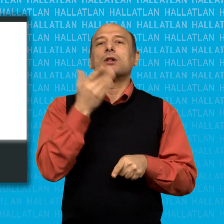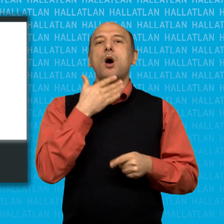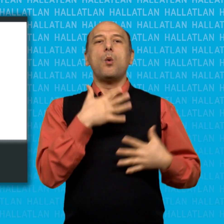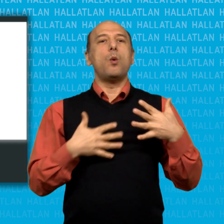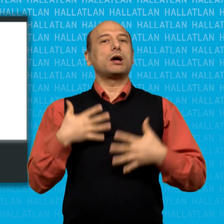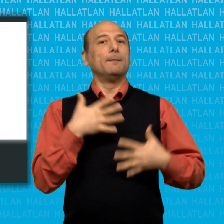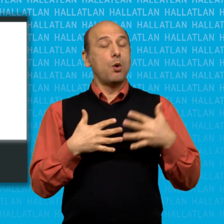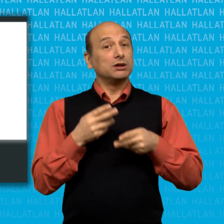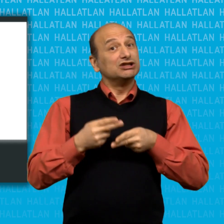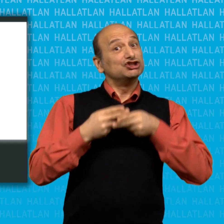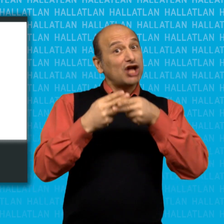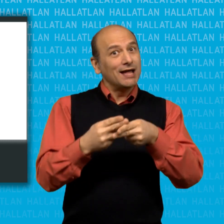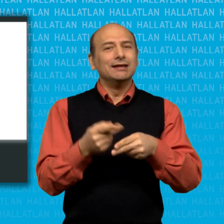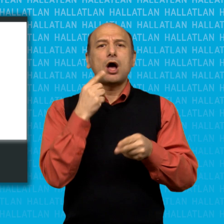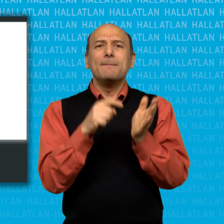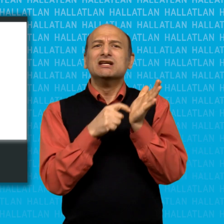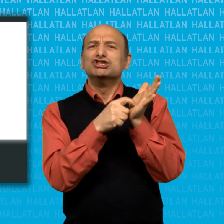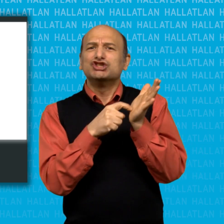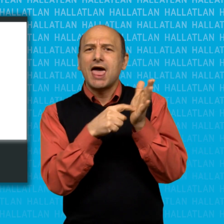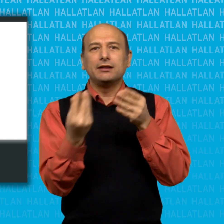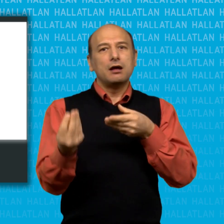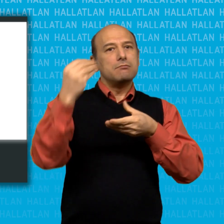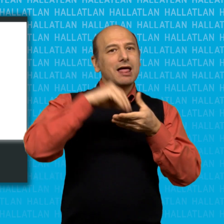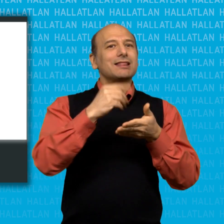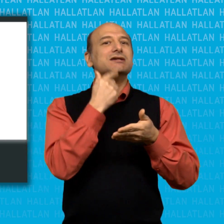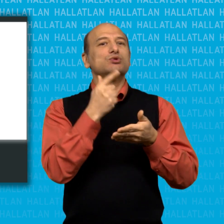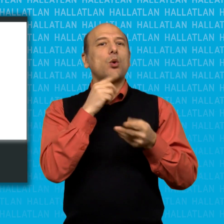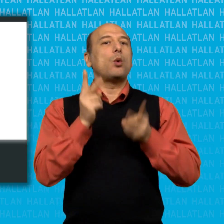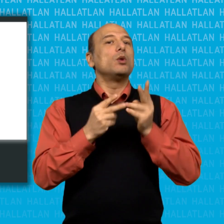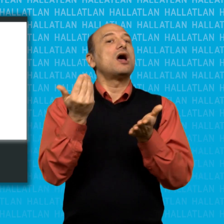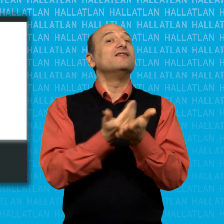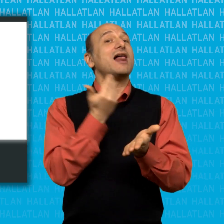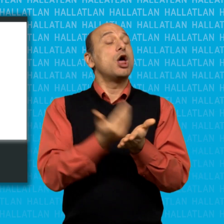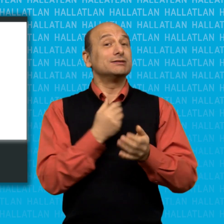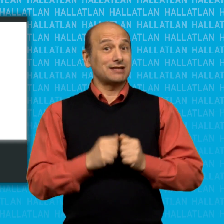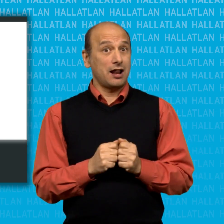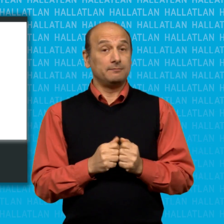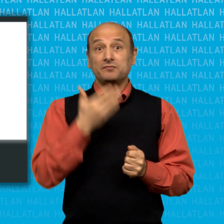amely hormonként segíti, hogy a sejtekbe bekerüljön az azokat tápláló cukor.